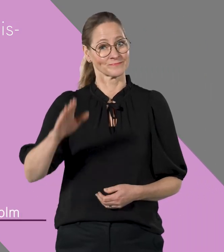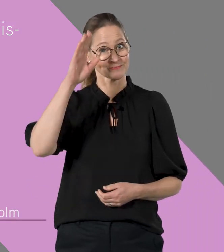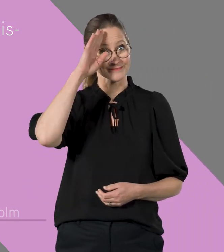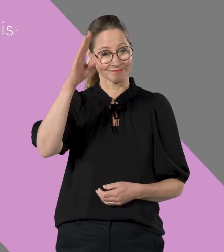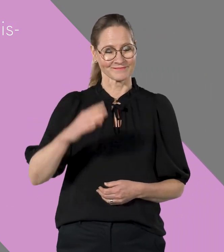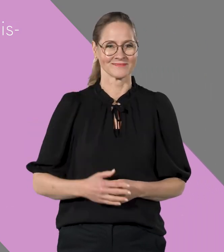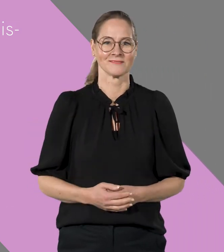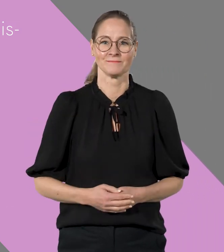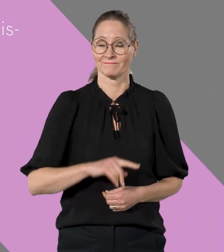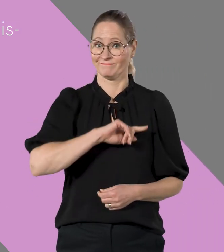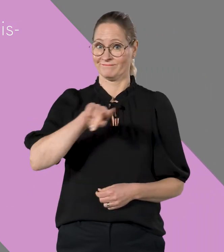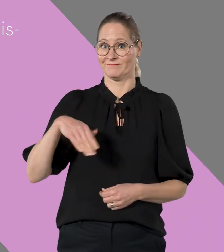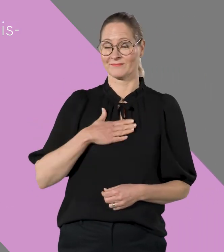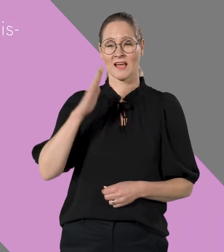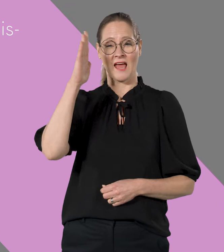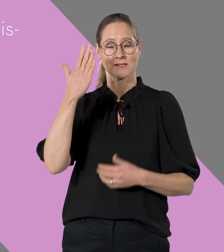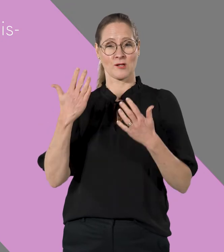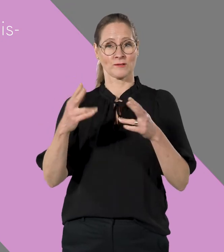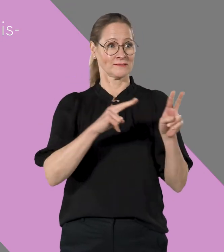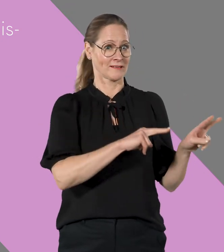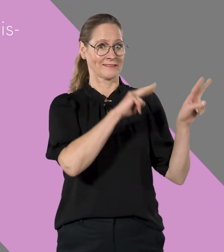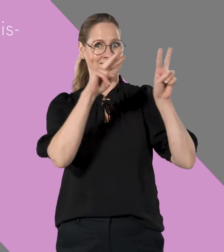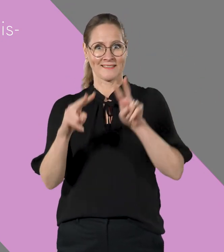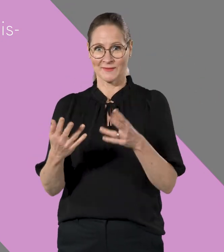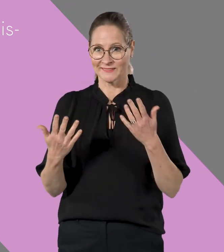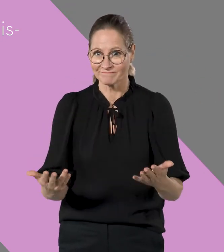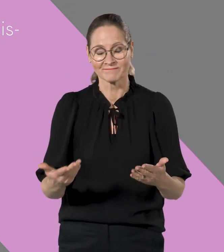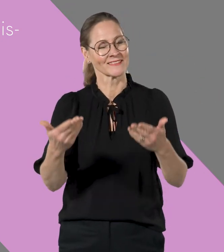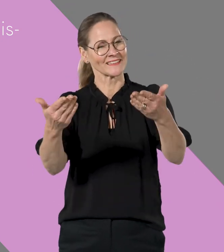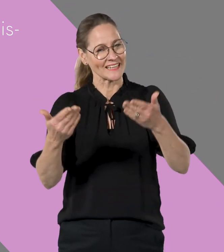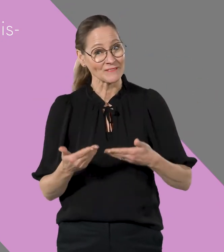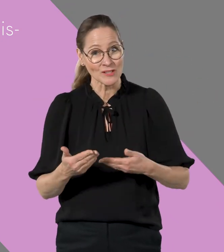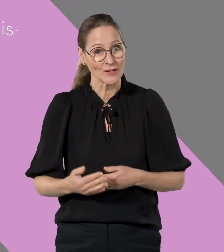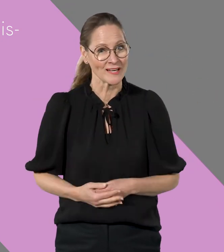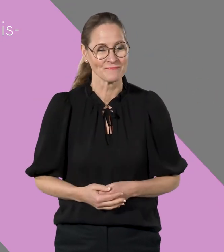Hei! Tervetuloa ajankohtaiskatsauksemme pariin.